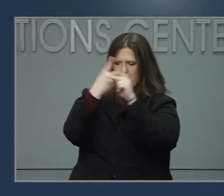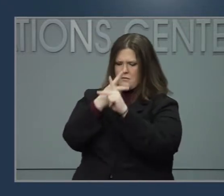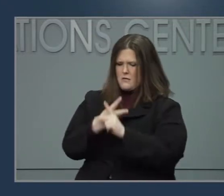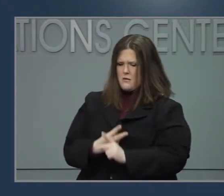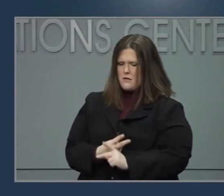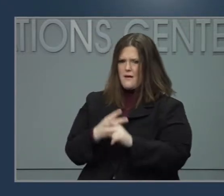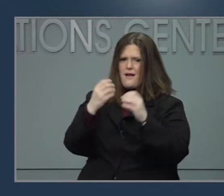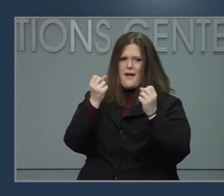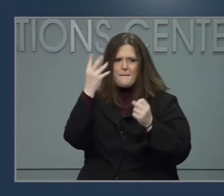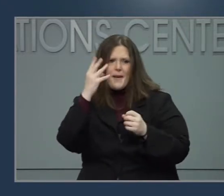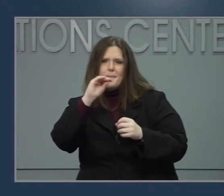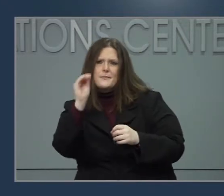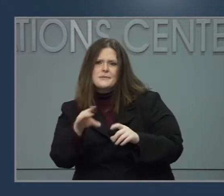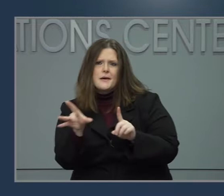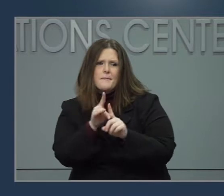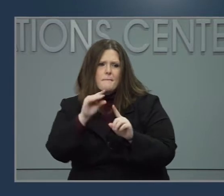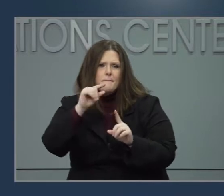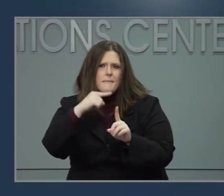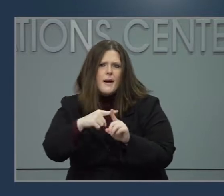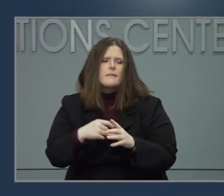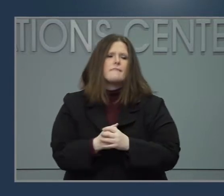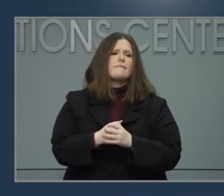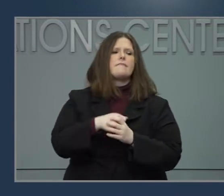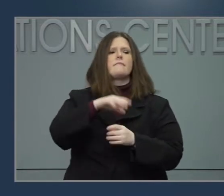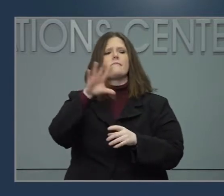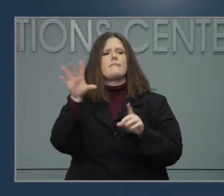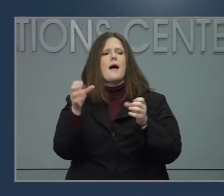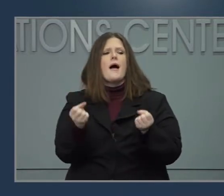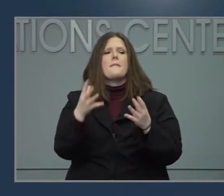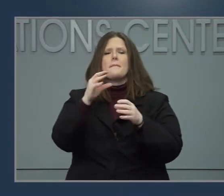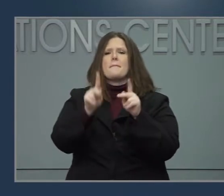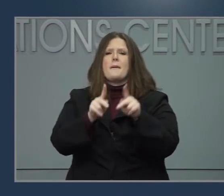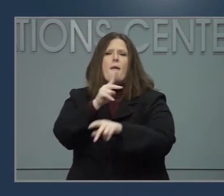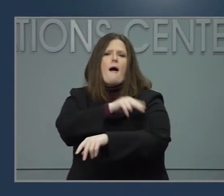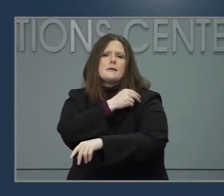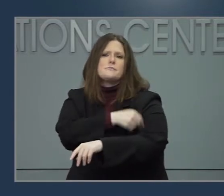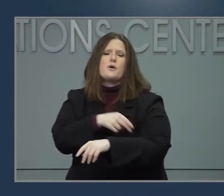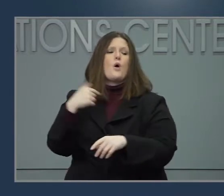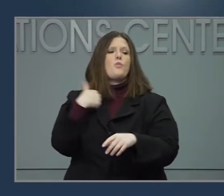utilizando estas métricas categoriza Mott los condados en tres niveles con colores para